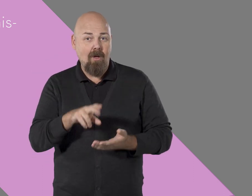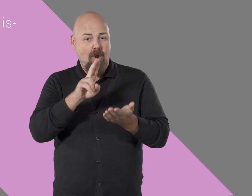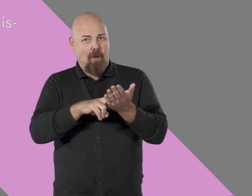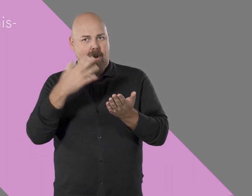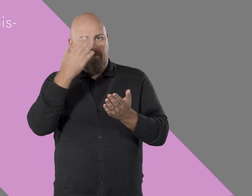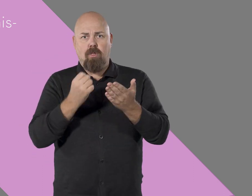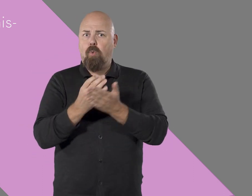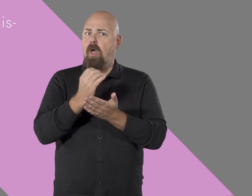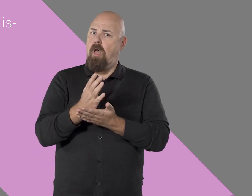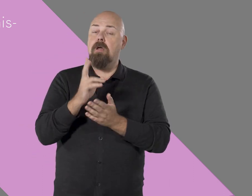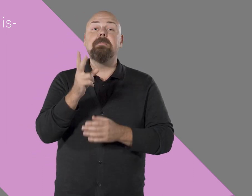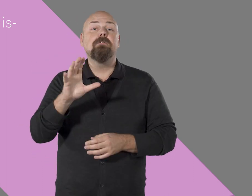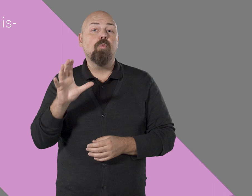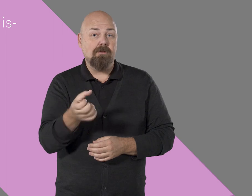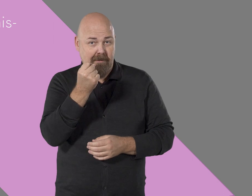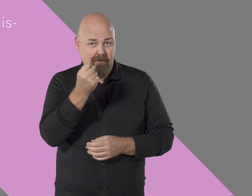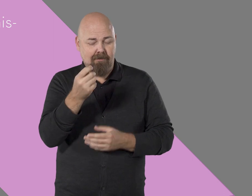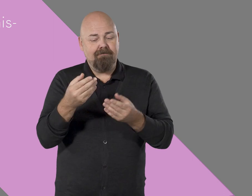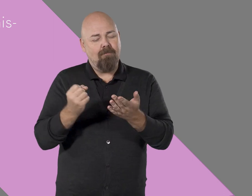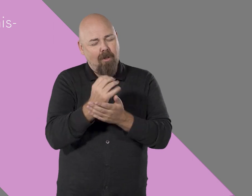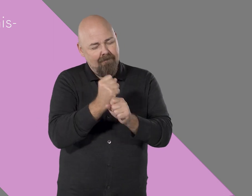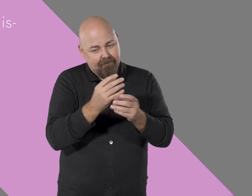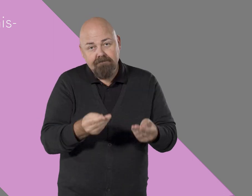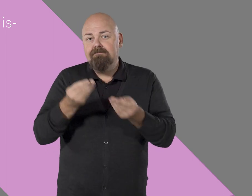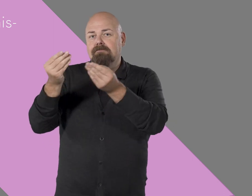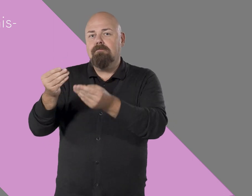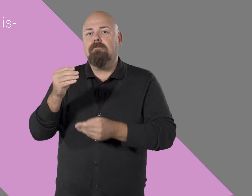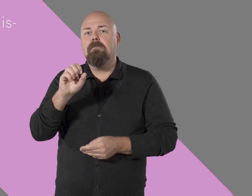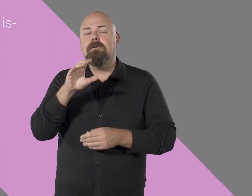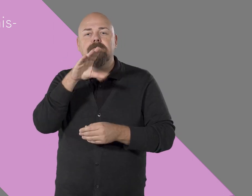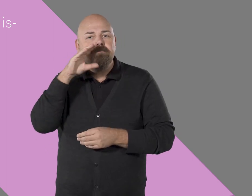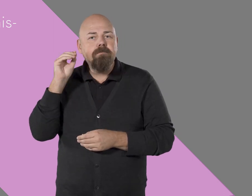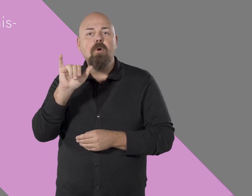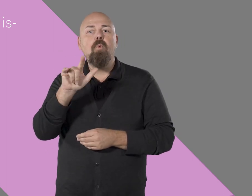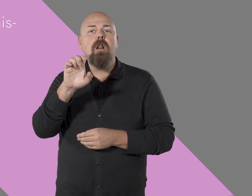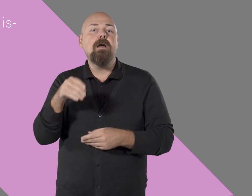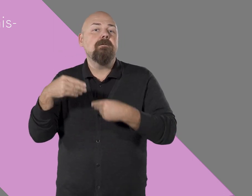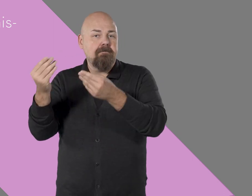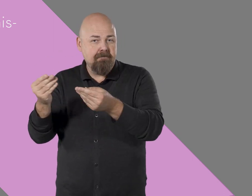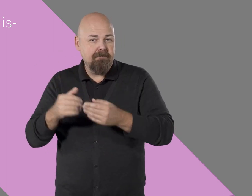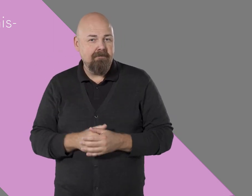Dokumenttielokuvan on tuottanut Svenska Ylelle osuuskunta Ursa Minor.